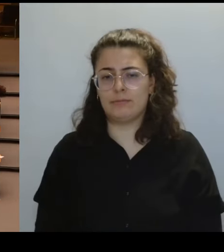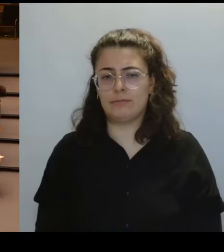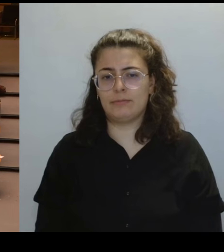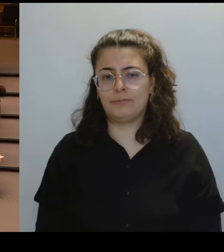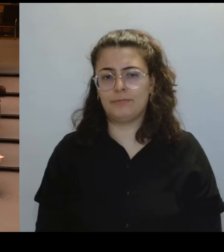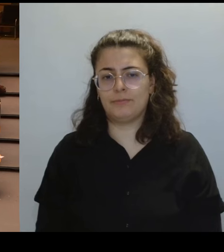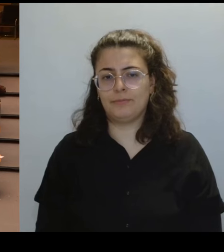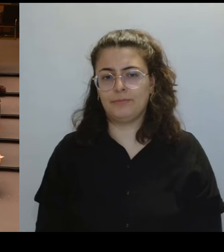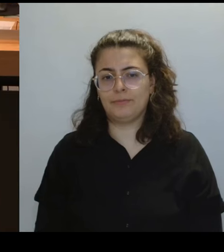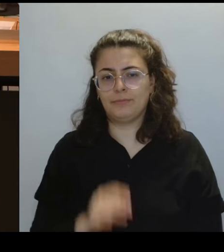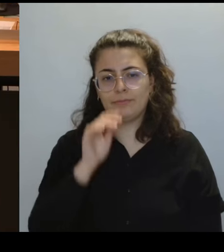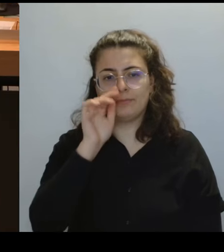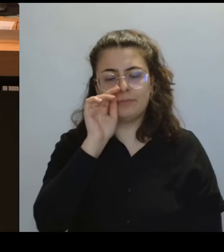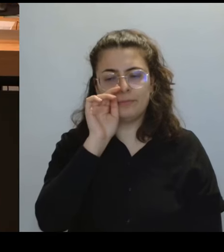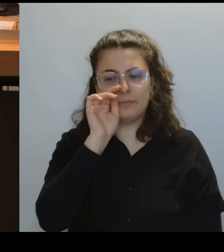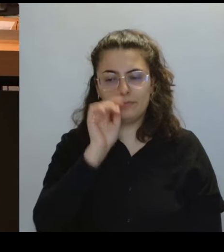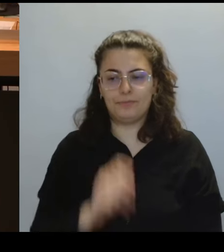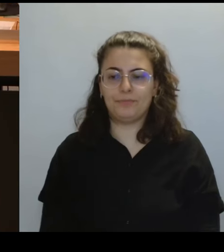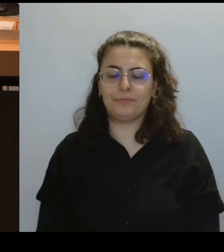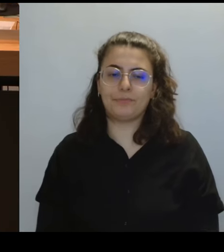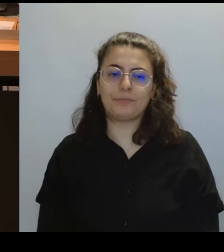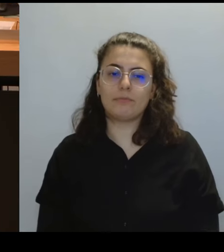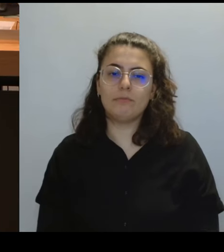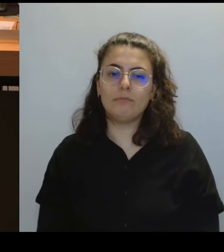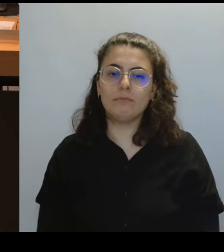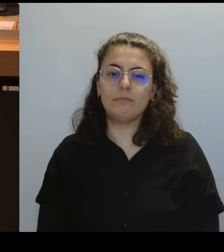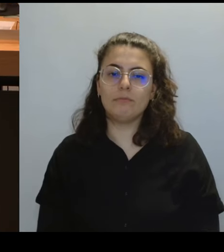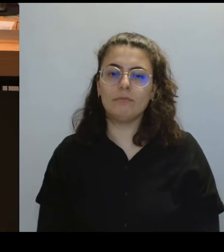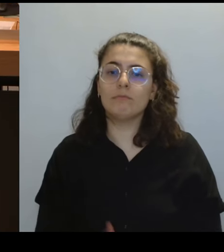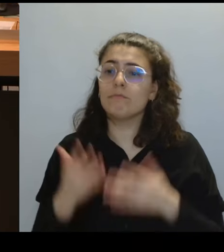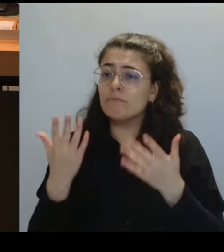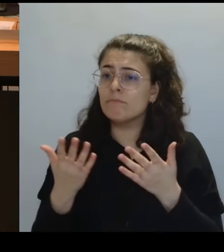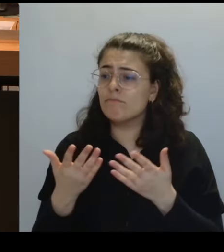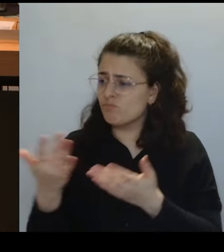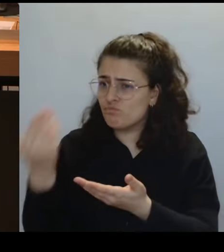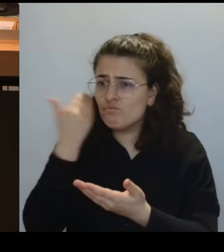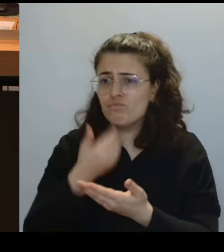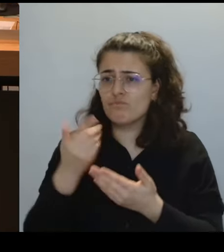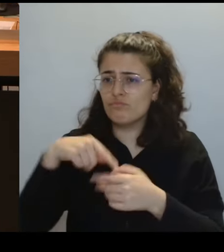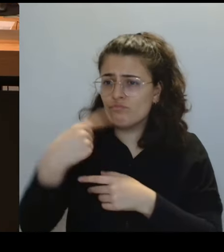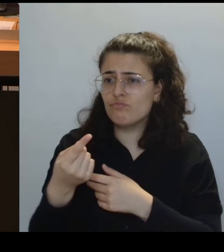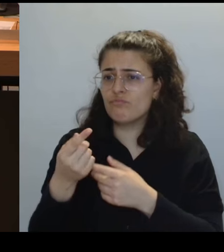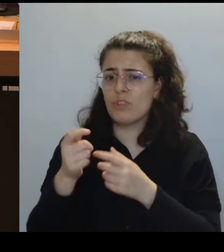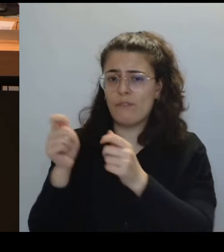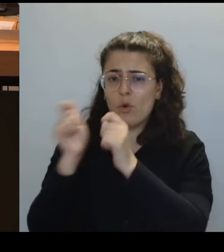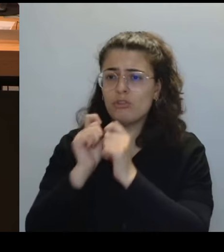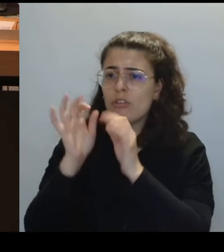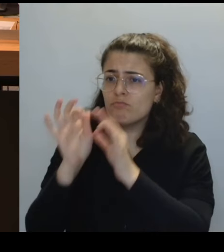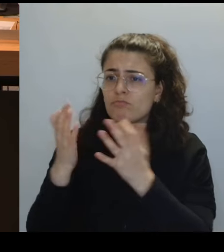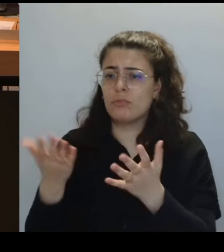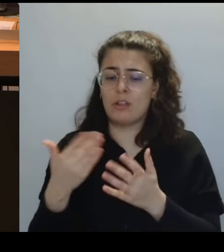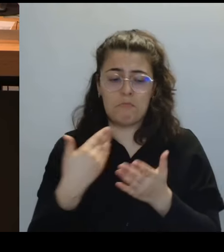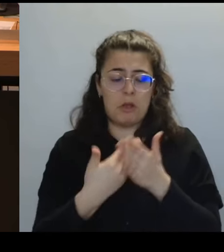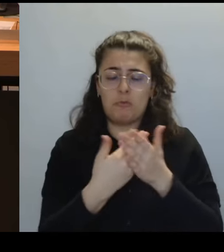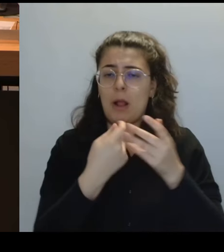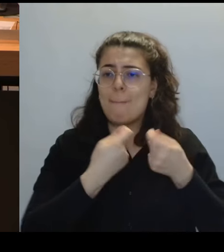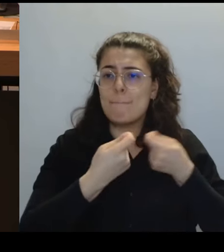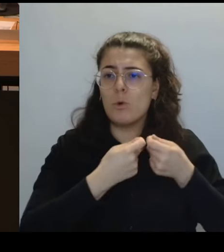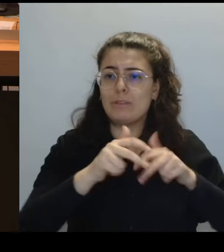Sie hätten doch einmal einen konstruktiven Vorschlag machen können. Zum Beispiel, dass sich die Bundesregierung dafür einsetzt, dass diejenigen Staaten etwaige